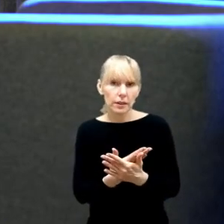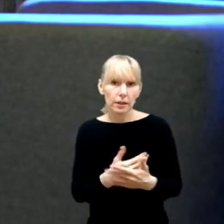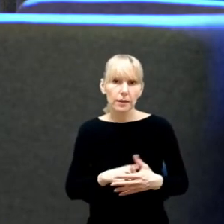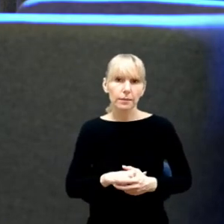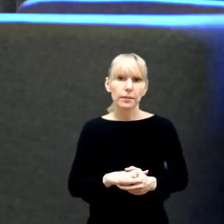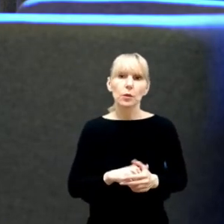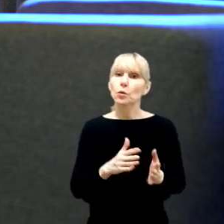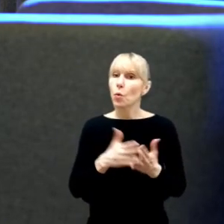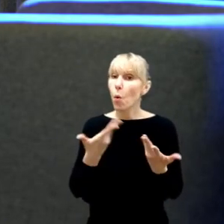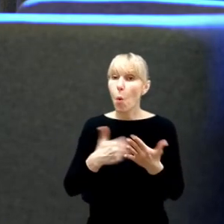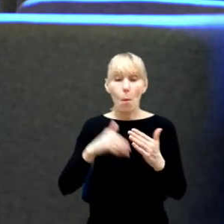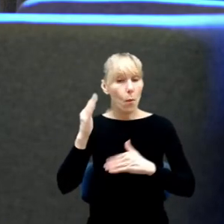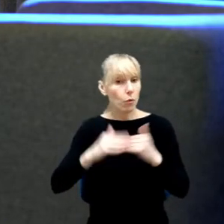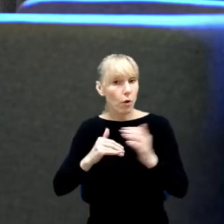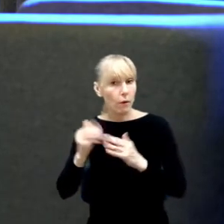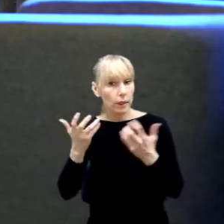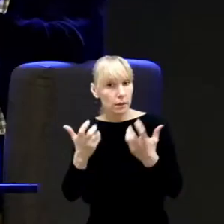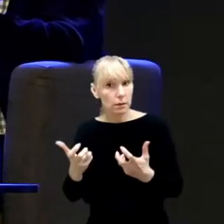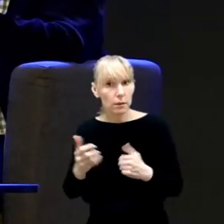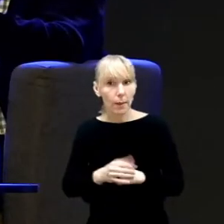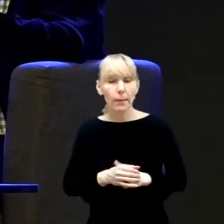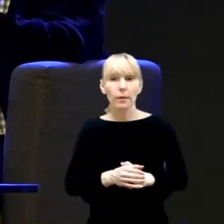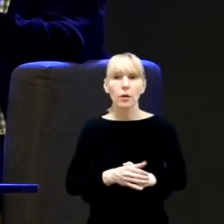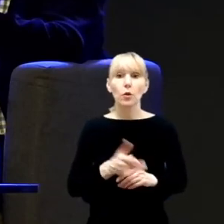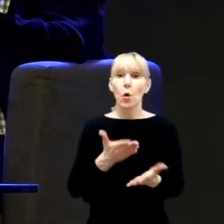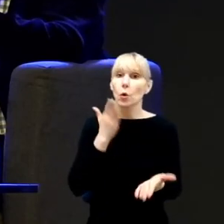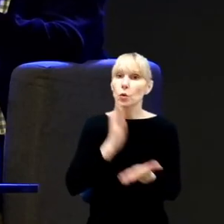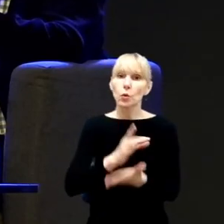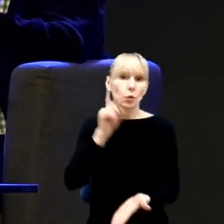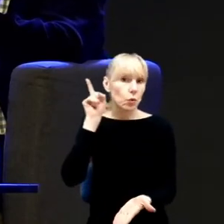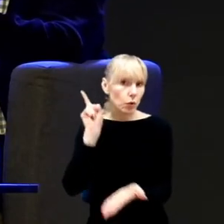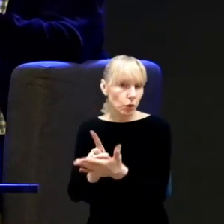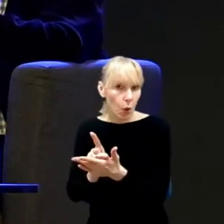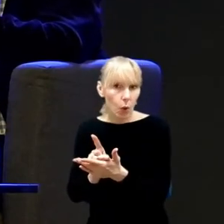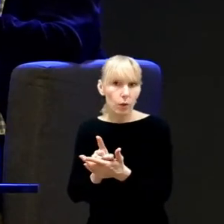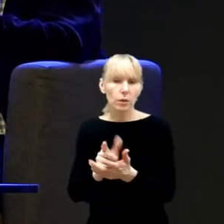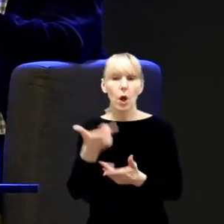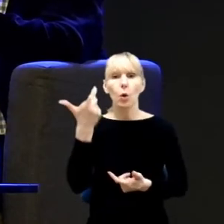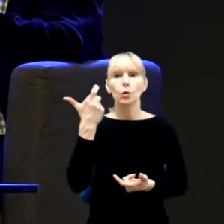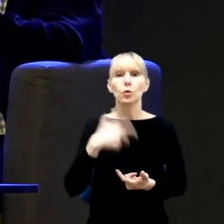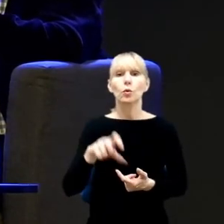no bo mówimy, no skoro udało się scalić te 100h pod fabrykę MAN-a,